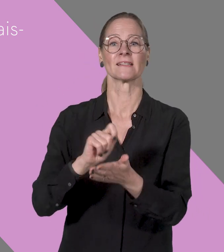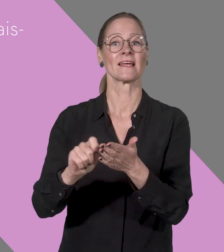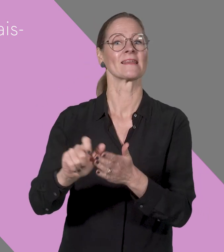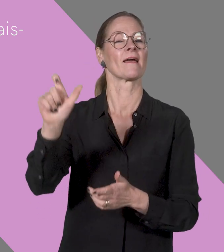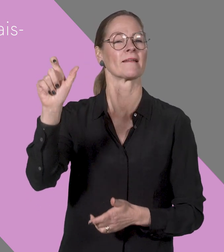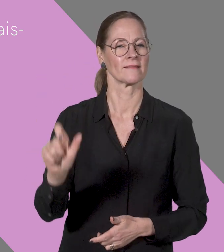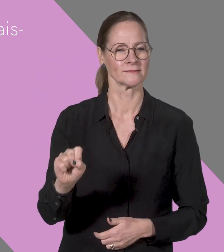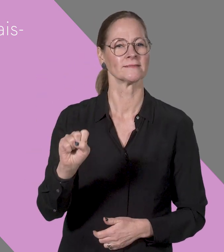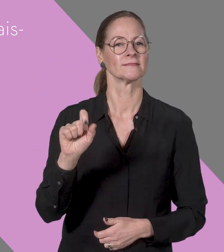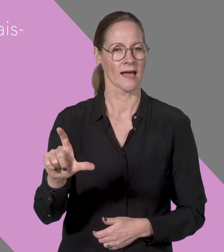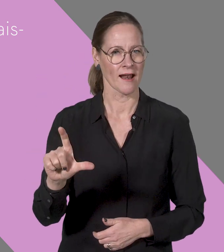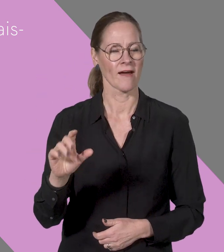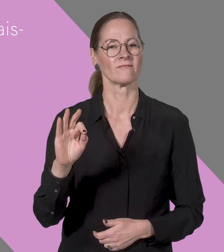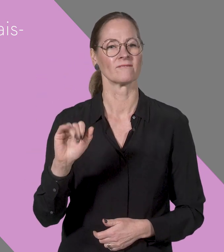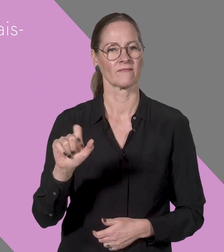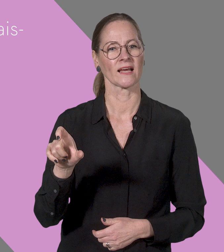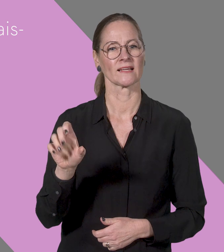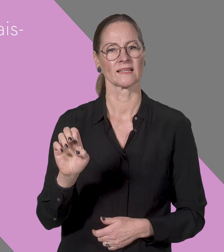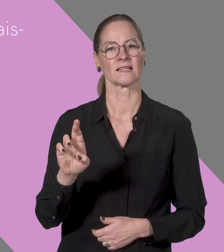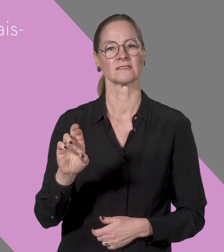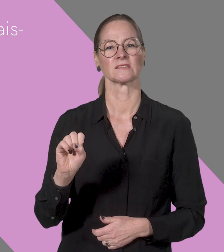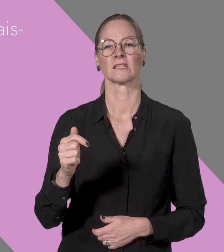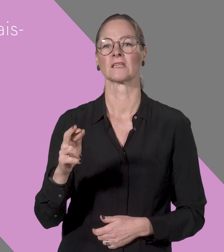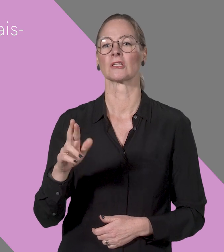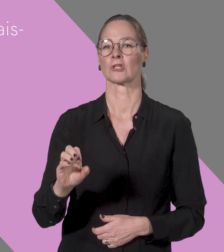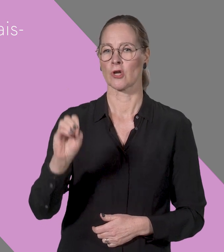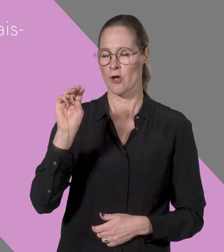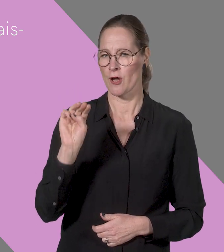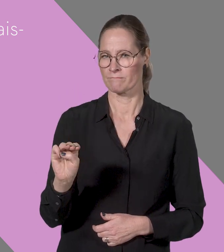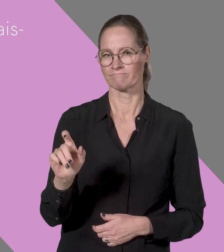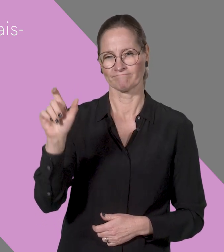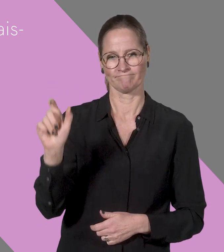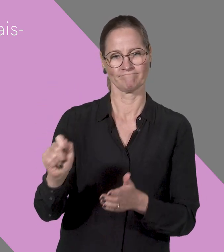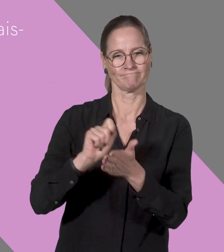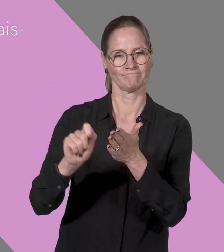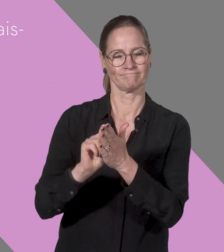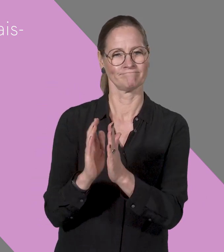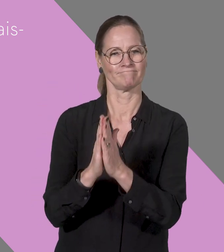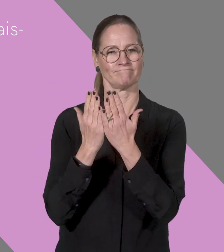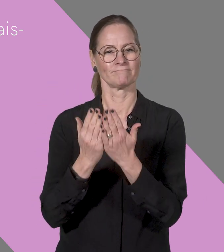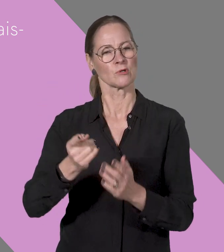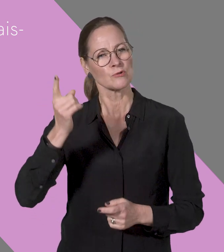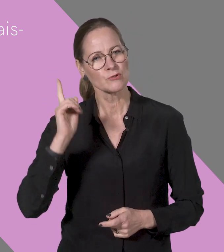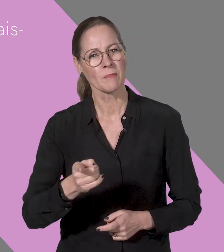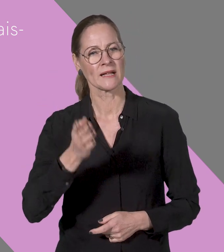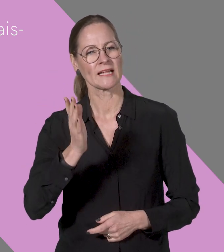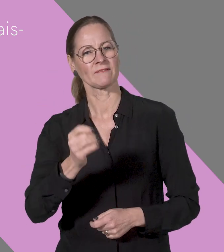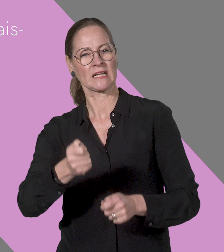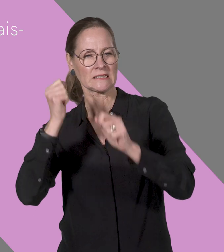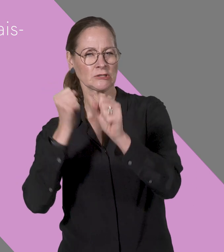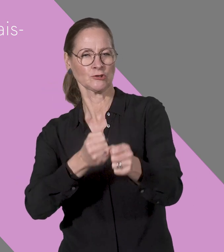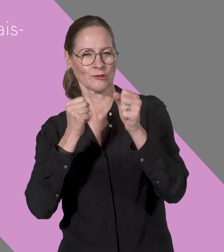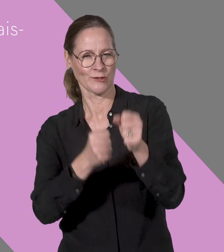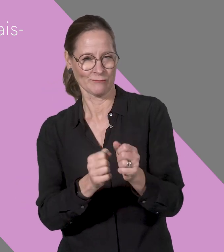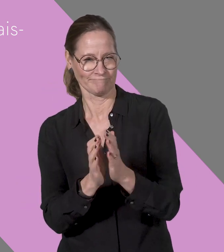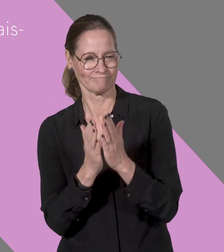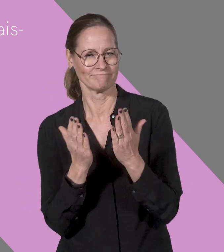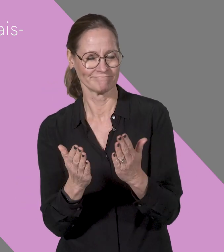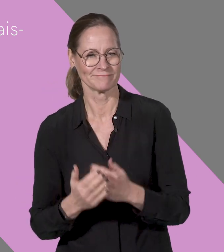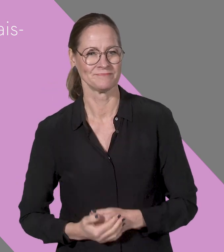kirjailija Salla Fagerströmille hänen teoksestaan ”Kymmenen kirveeniskua.”